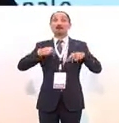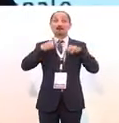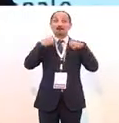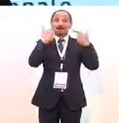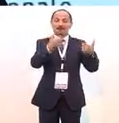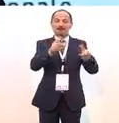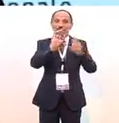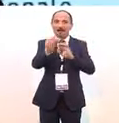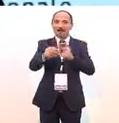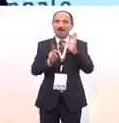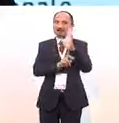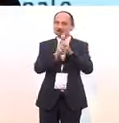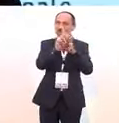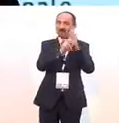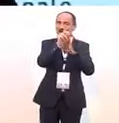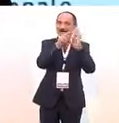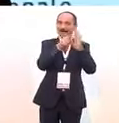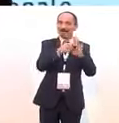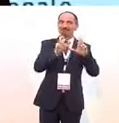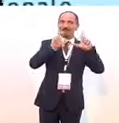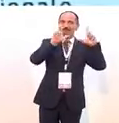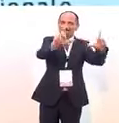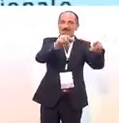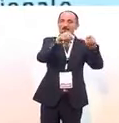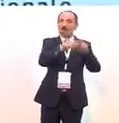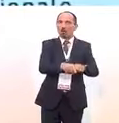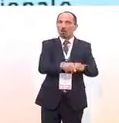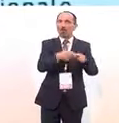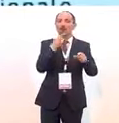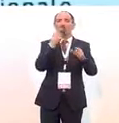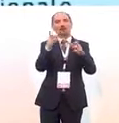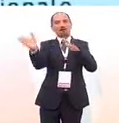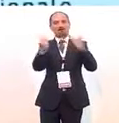e i risultati ha un significato a maggior ragione in una fase come quella che stiamo